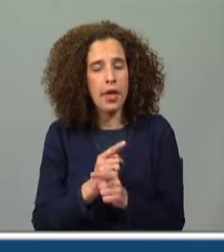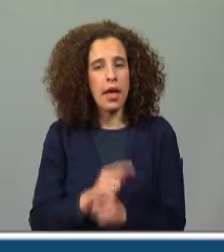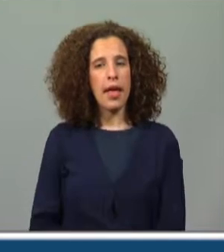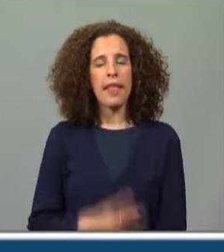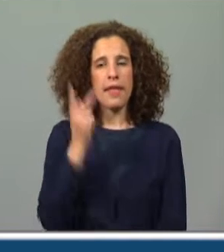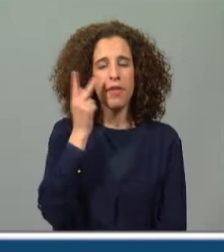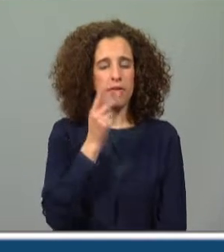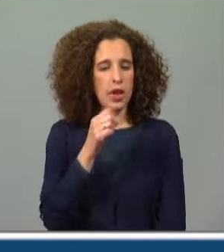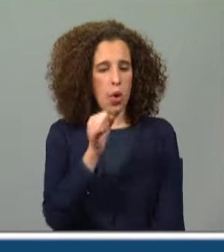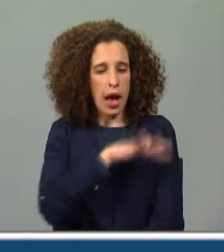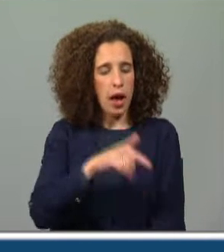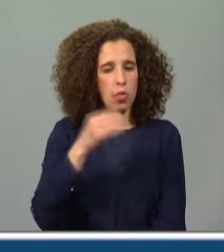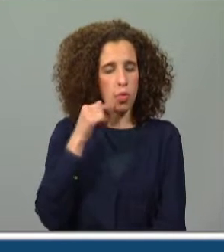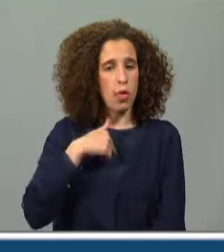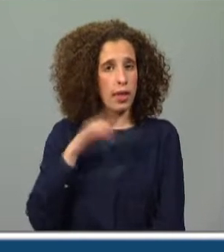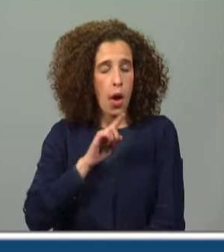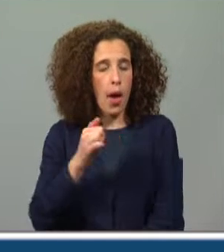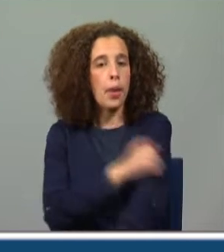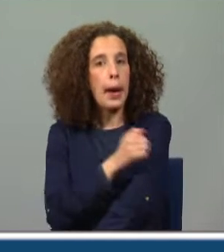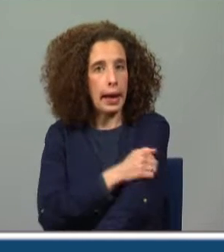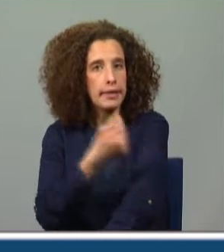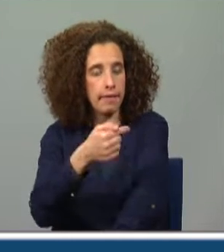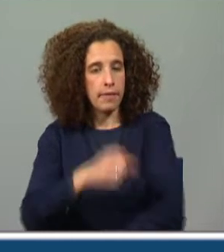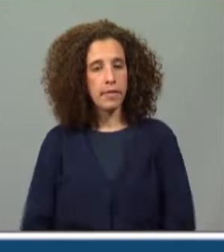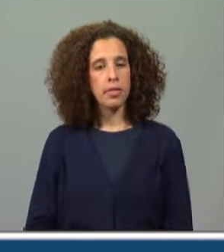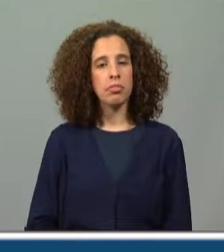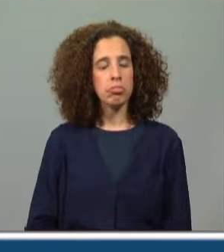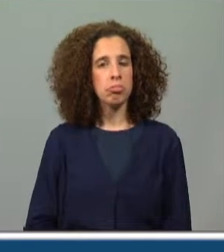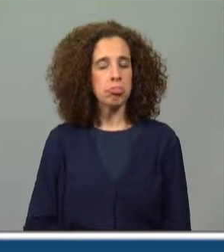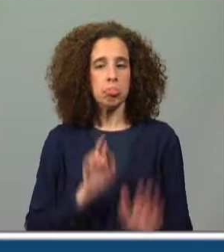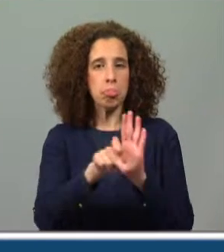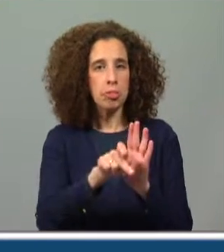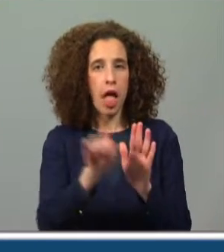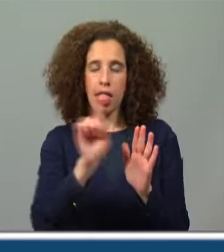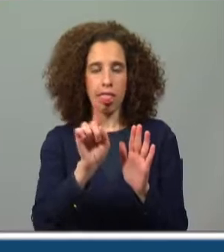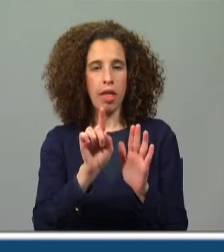sobrado como eu e sim uma casa não me mandou entrar olhando bem para os 像我一樣離開，是的房子沒叫我進去仔細看